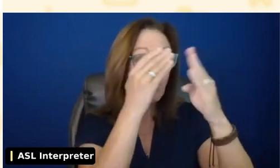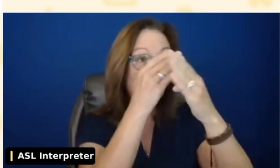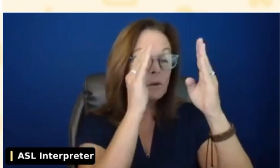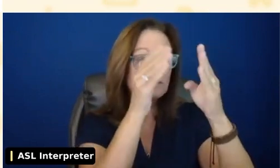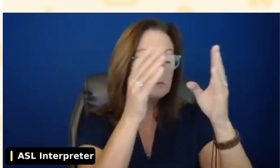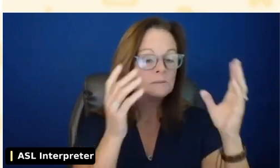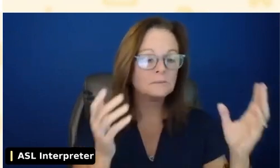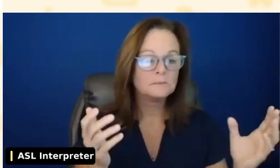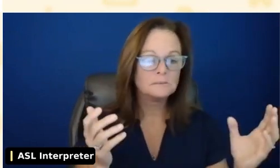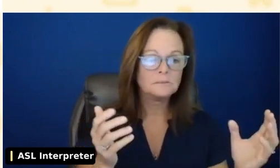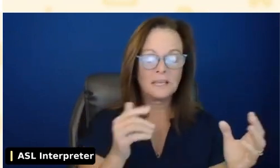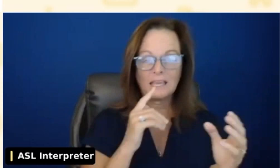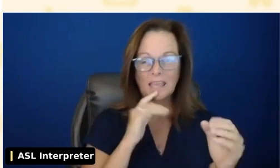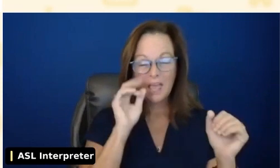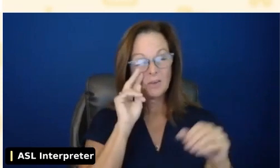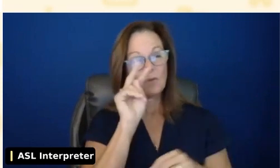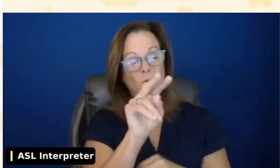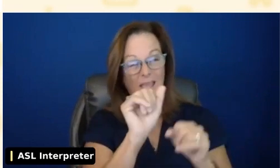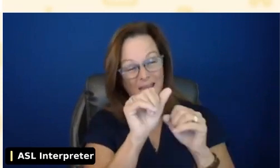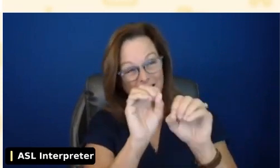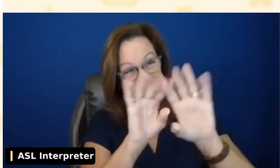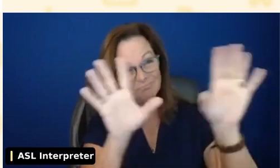Entonces, ¿se puede enfocar y puedo ver el enfoque? Es algo bueno que debemos verificar.